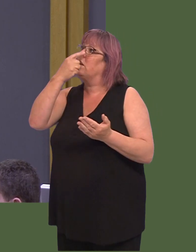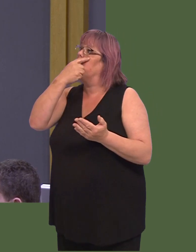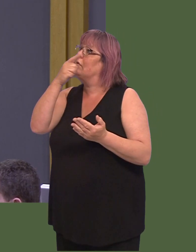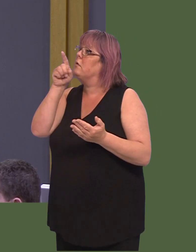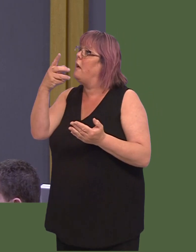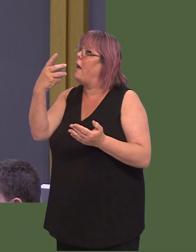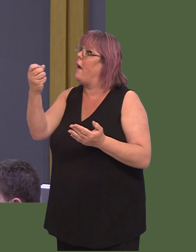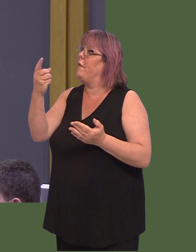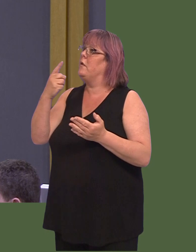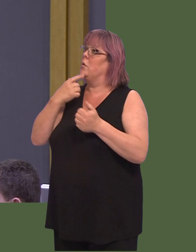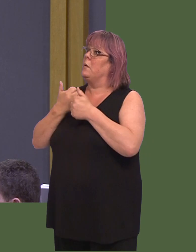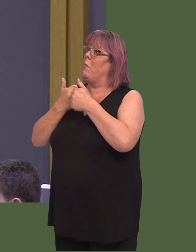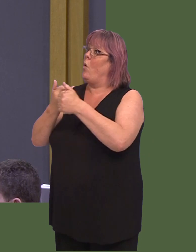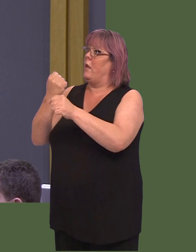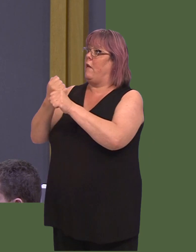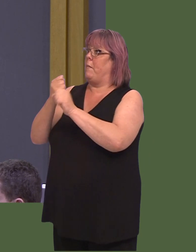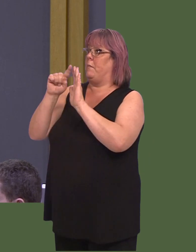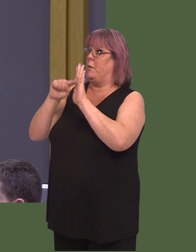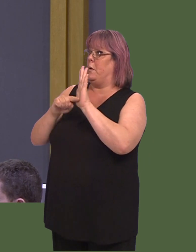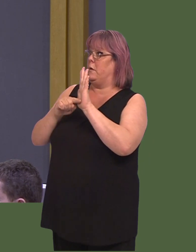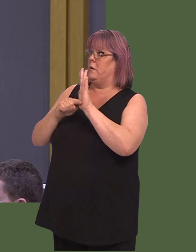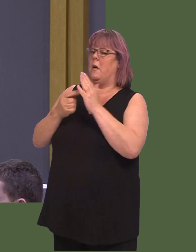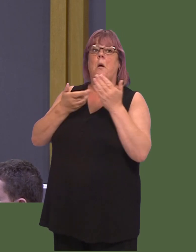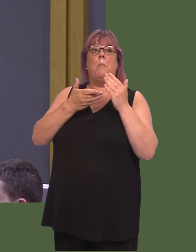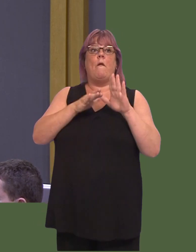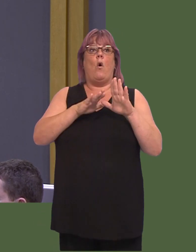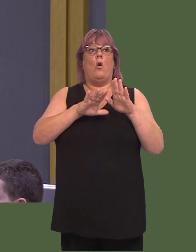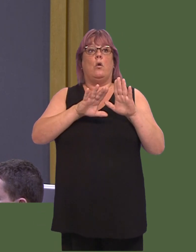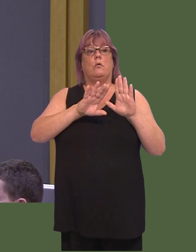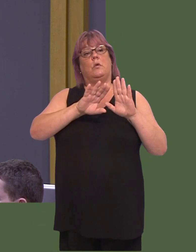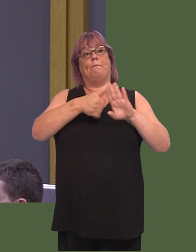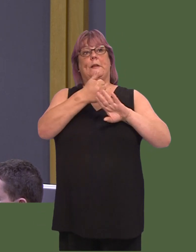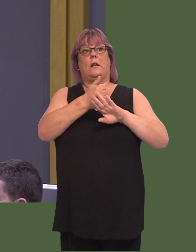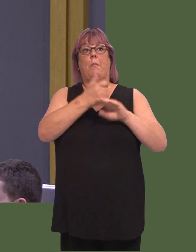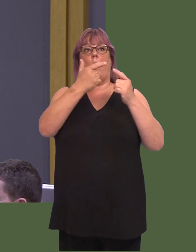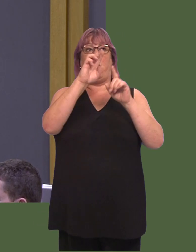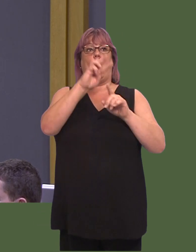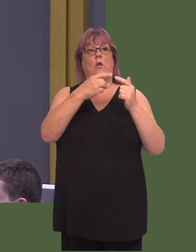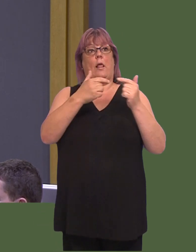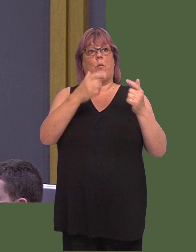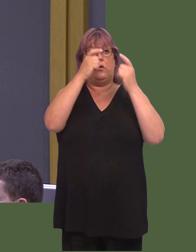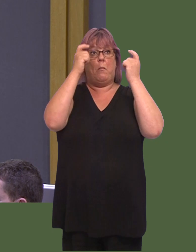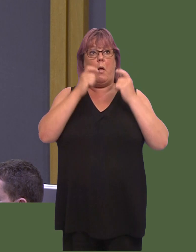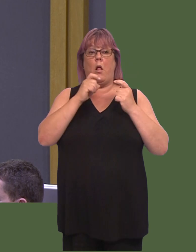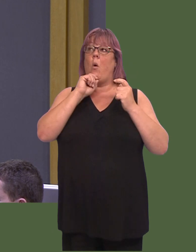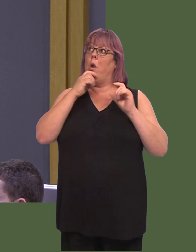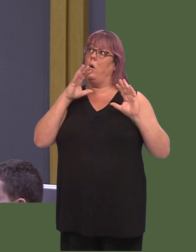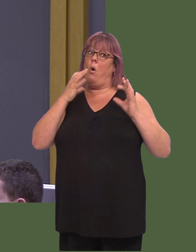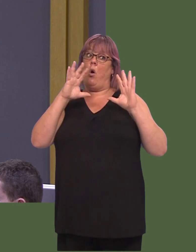A wnewch chi oedi cyn cyflwyno Bil newydd ar y Gymraeg er mwyn cynnal adolygiad cynhwysfawr o'r achos dros Fil newydd?